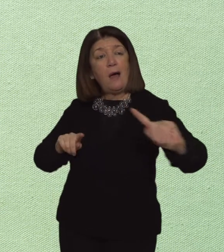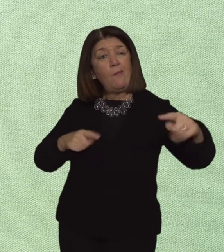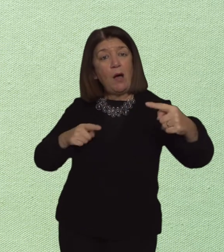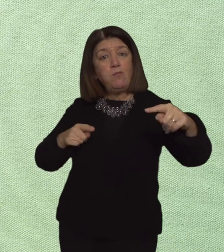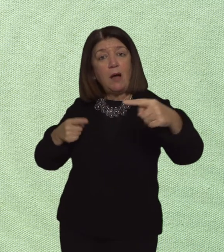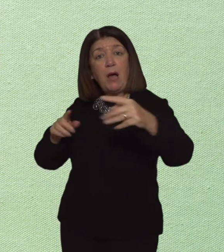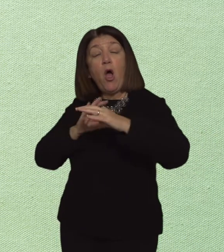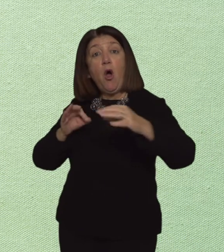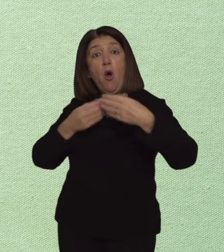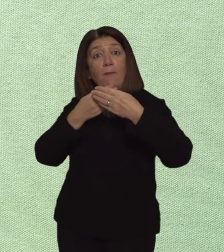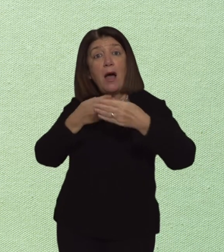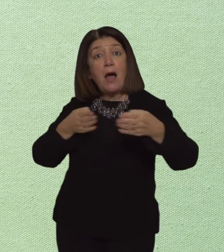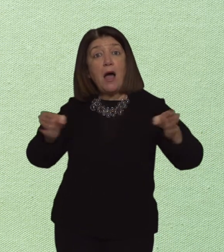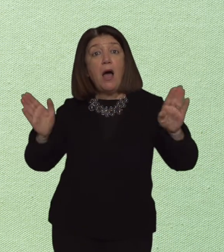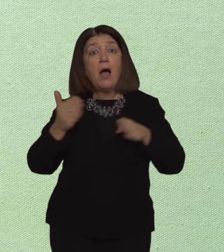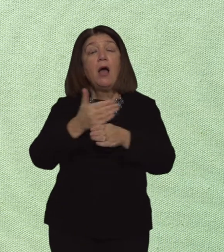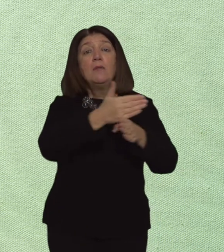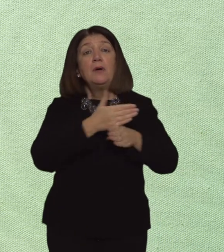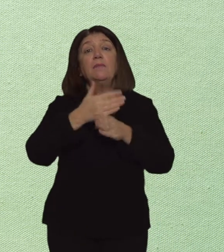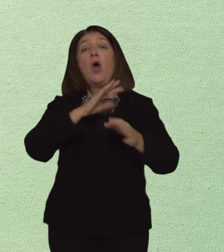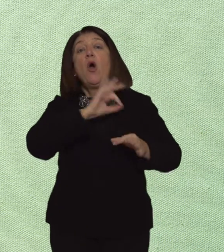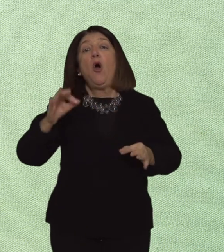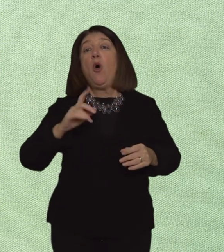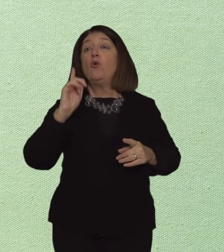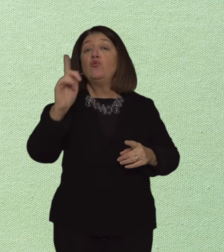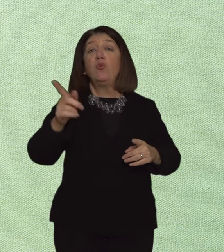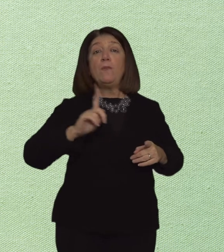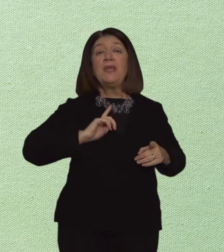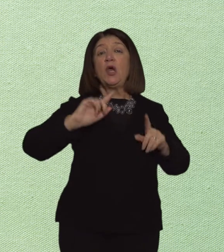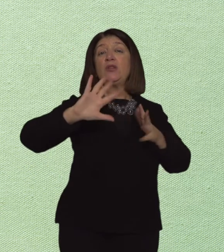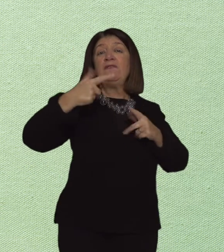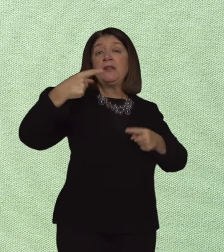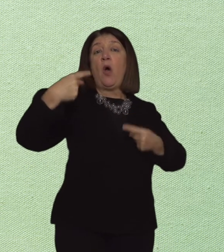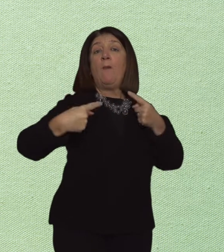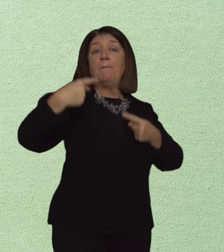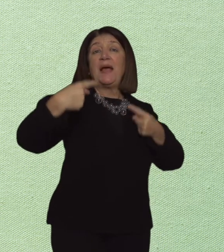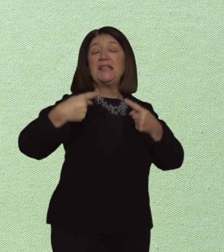necessariamente mettermi in competizione quella tua, e quella competizione spesso e volentieri